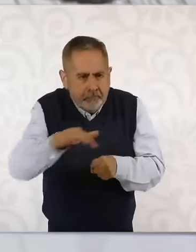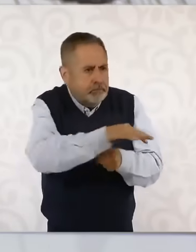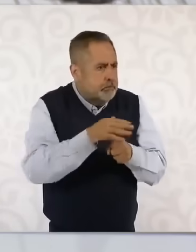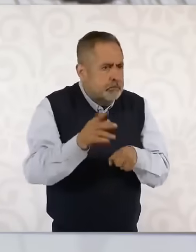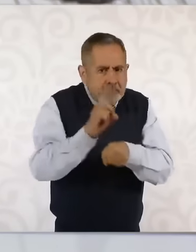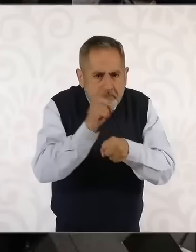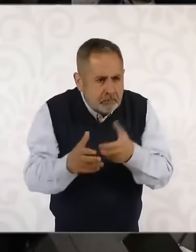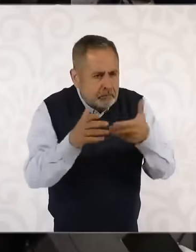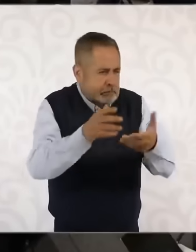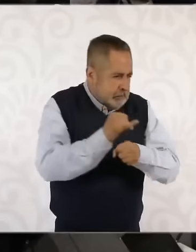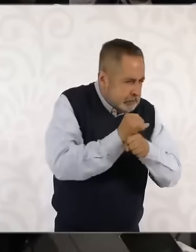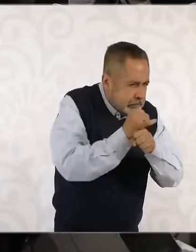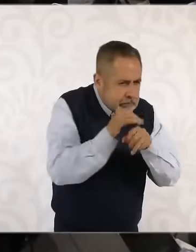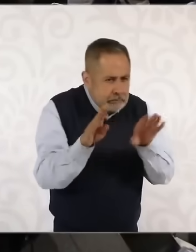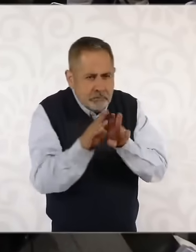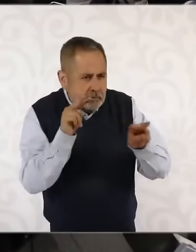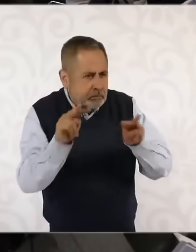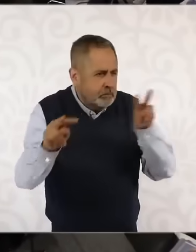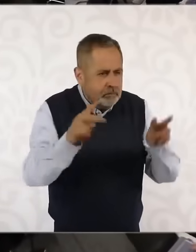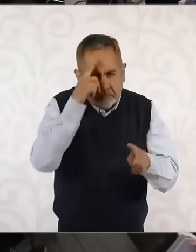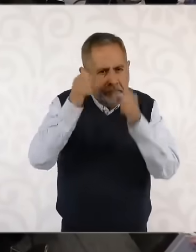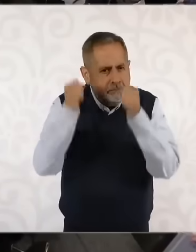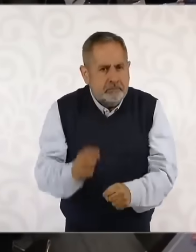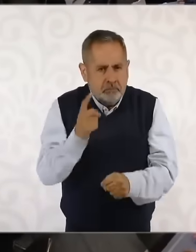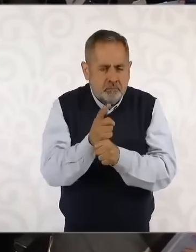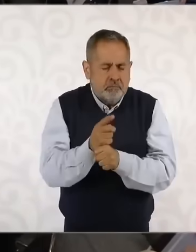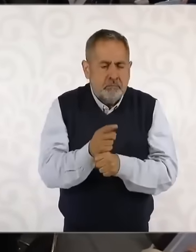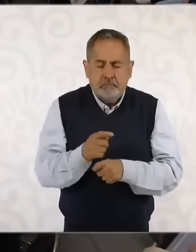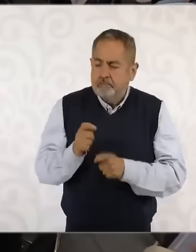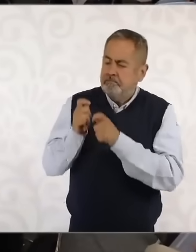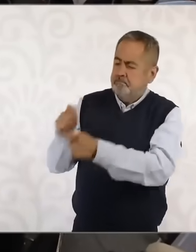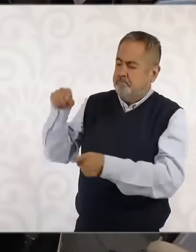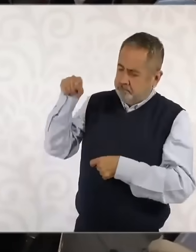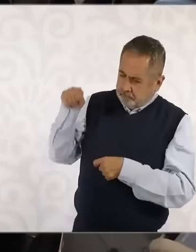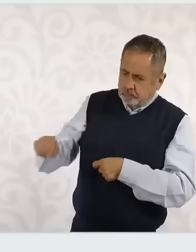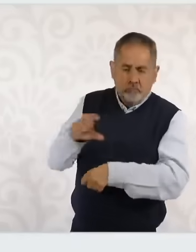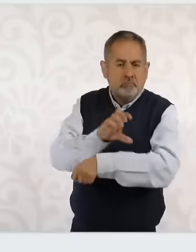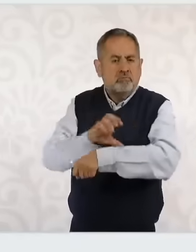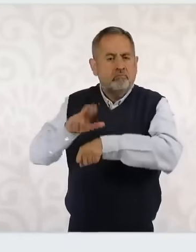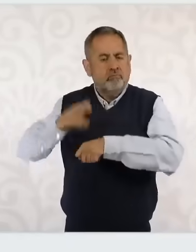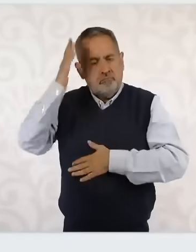inteligencia y la investigación para la seguridad pública y le dimos la capacidad de coordinación a